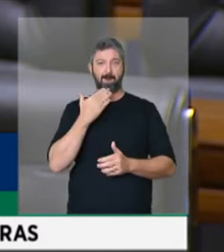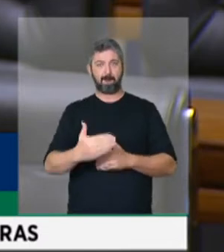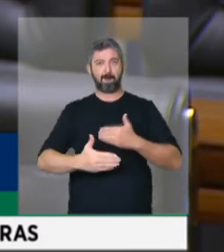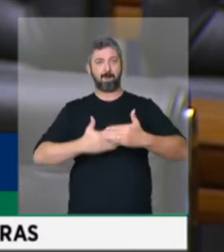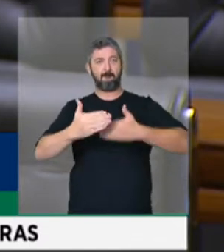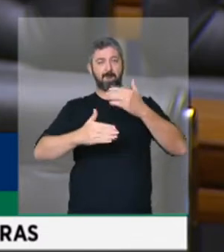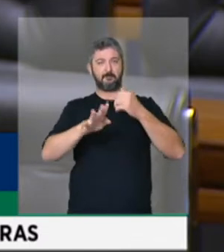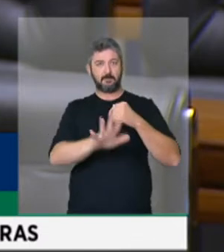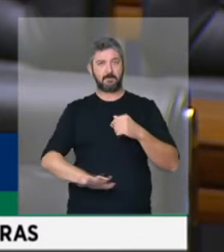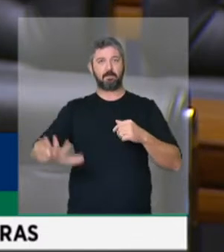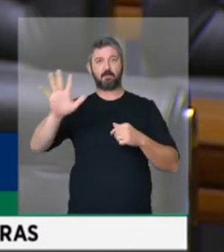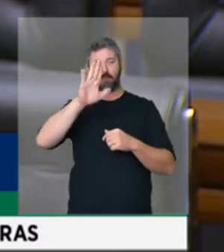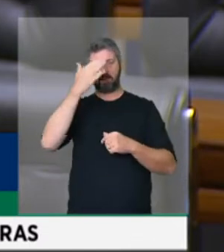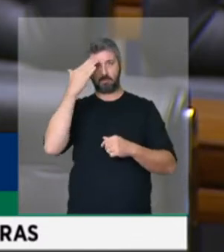VIDA DA POPULAÇÃO. PORTANTO, NÓS, DA OPOSIÇÃO, SOMOS